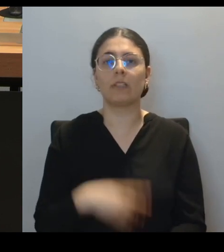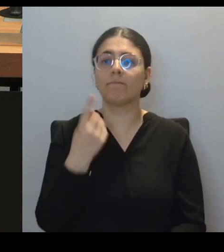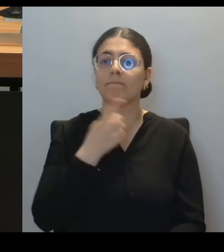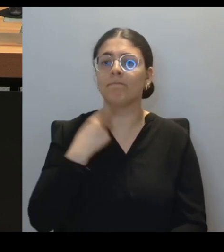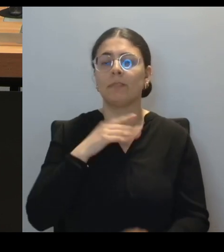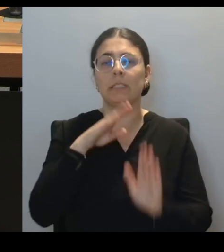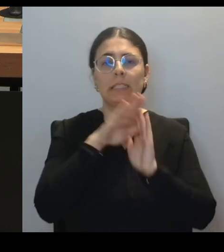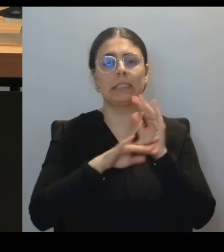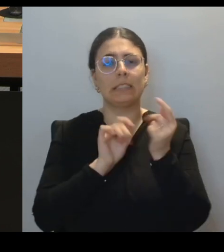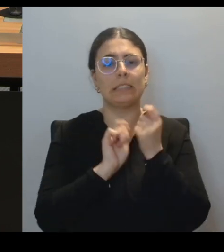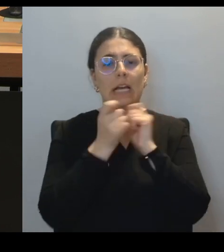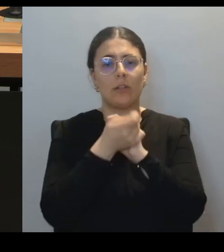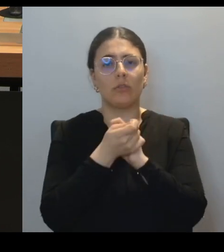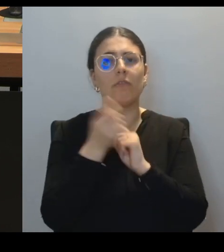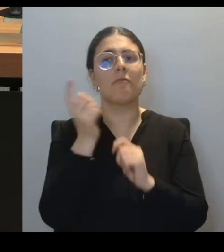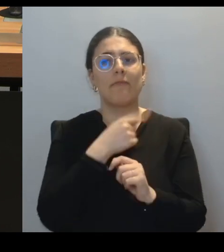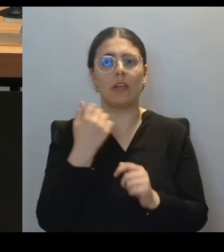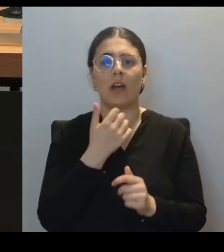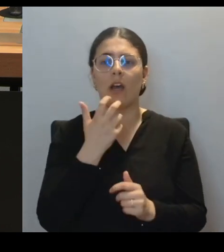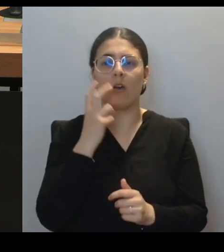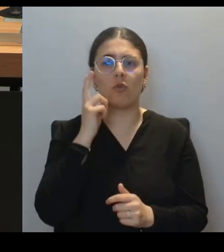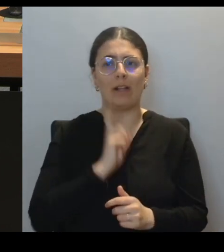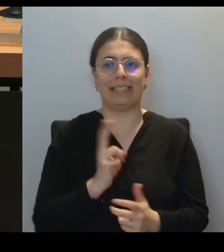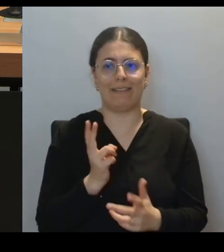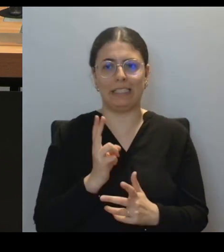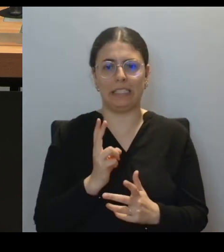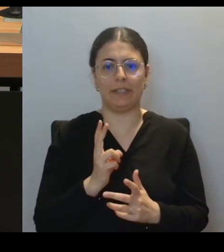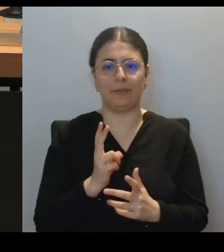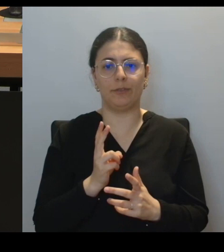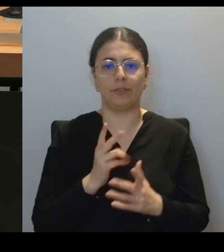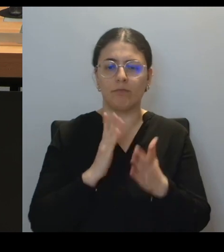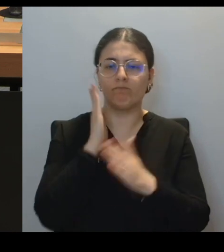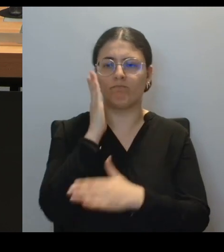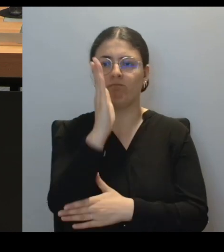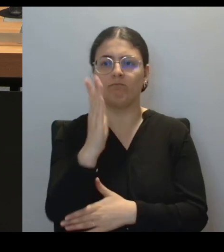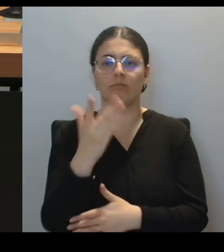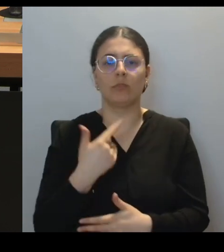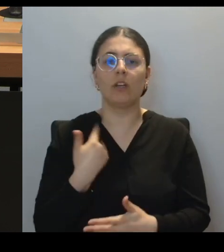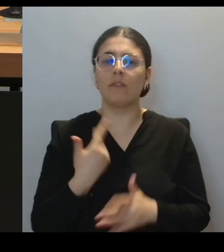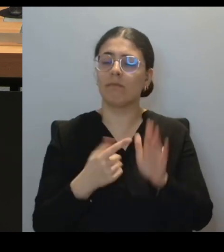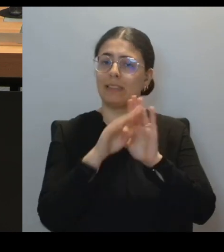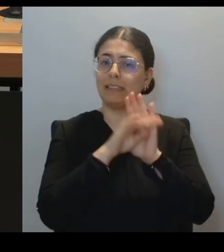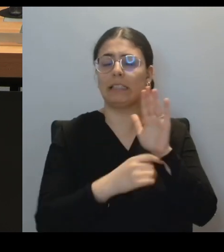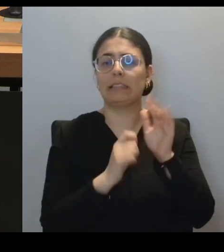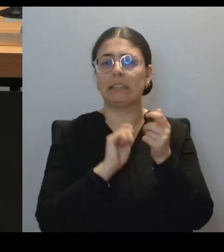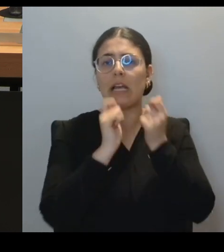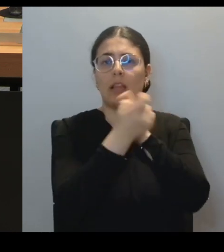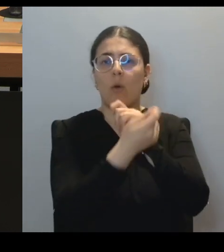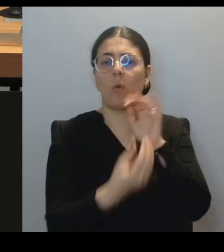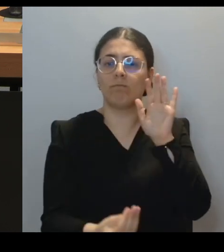Wir haben reingeschrieben, dass es im Rahmen der Lagebild Erkenntnisse nur Straftaten betrifft. Von erheblicher Bedeutung.